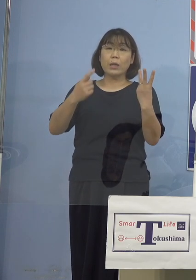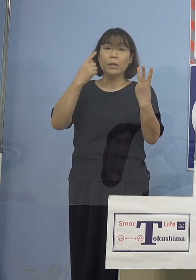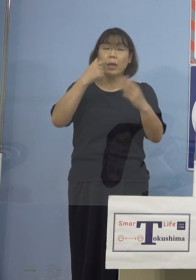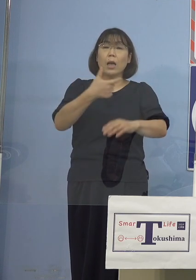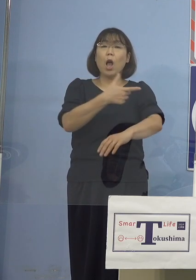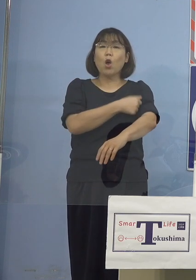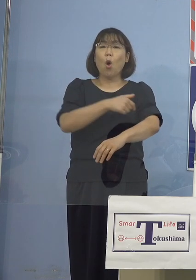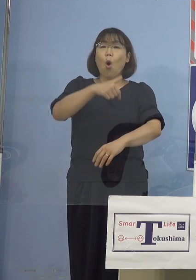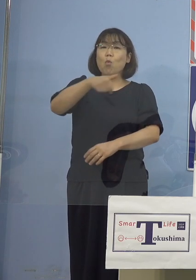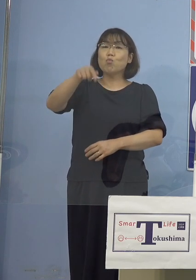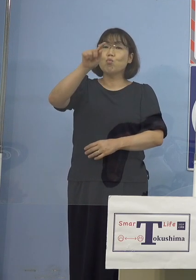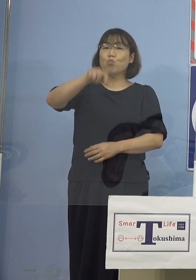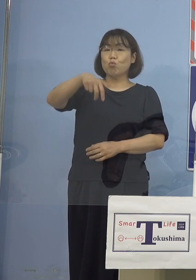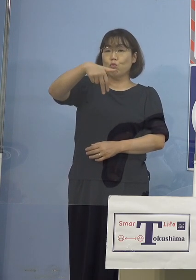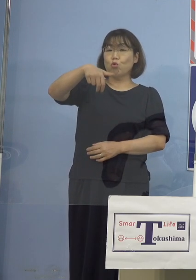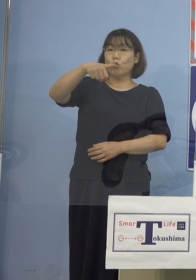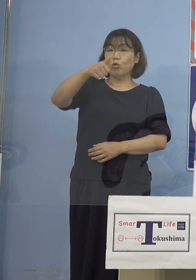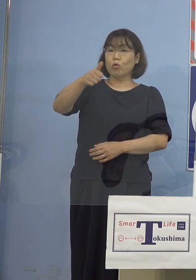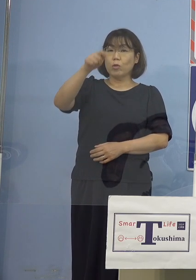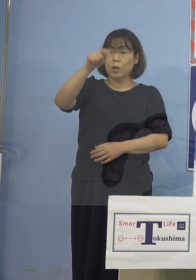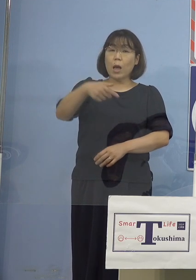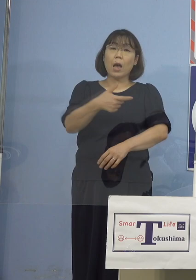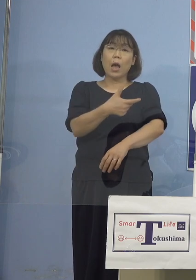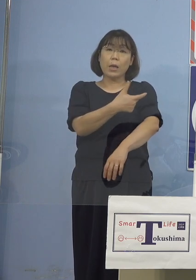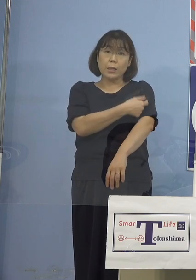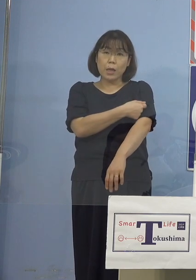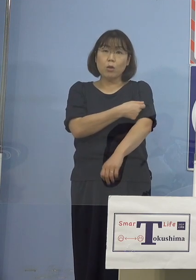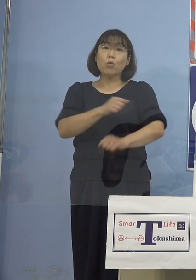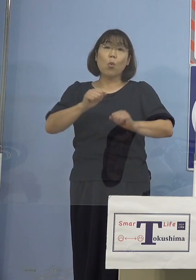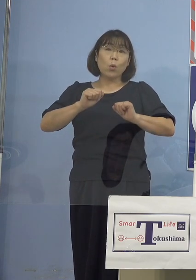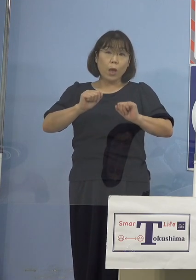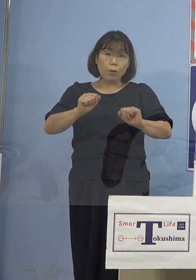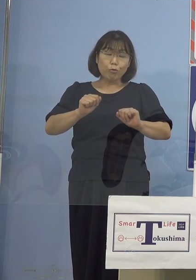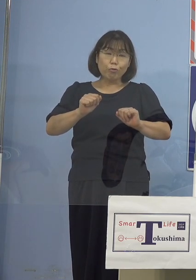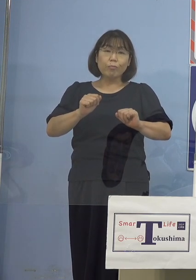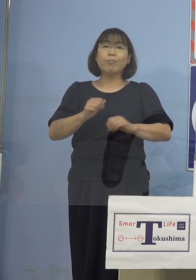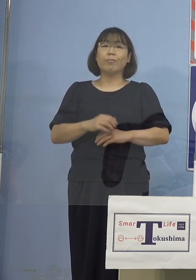この接種を行なっていこうと そして、これについては